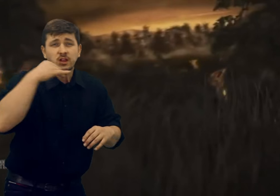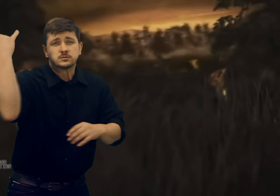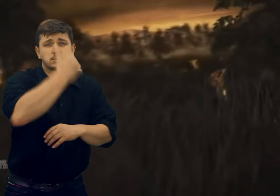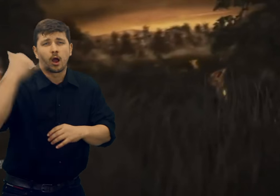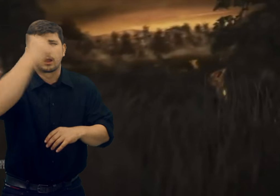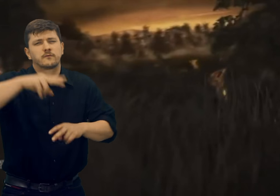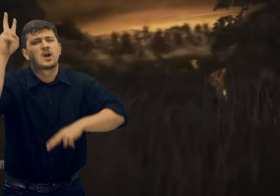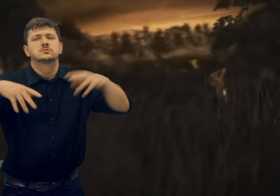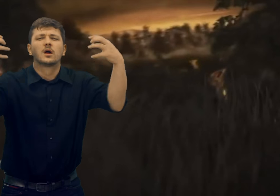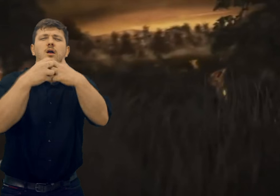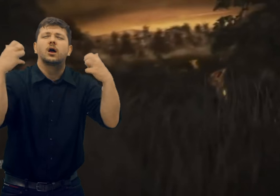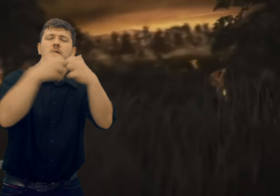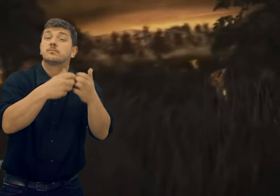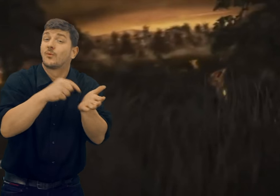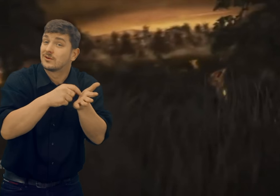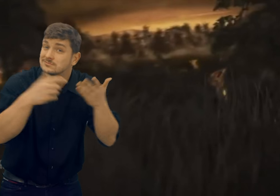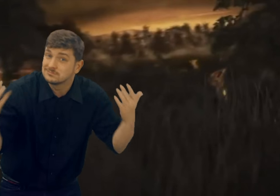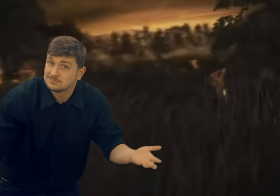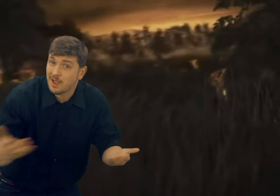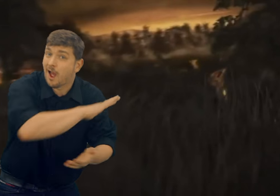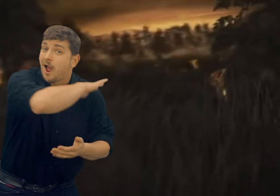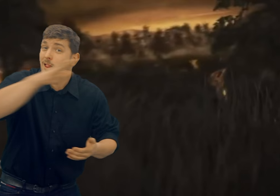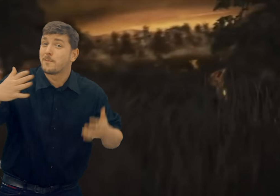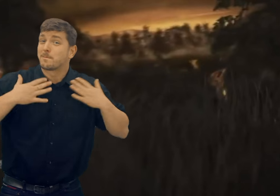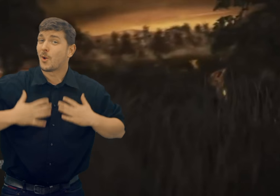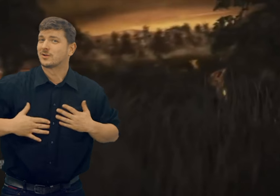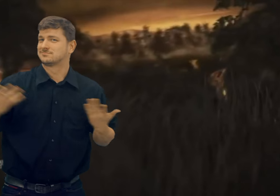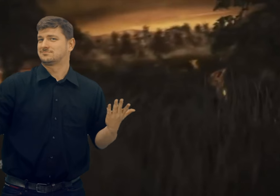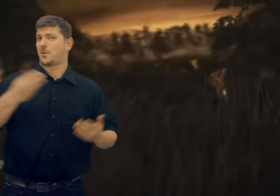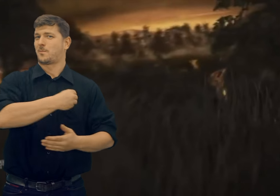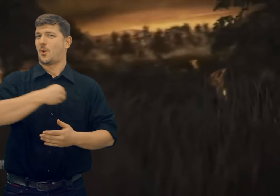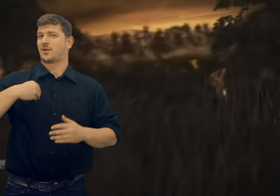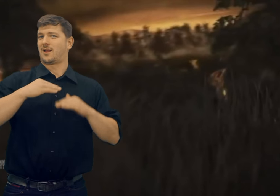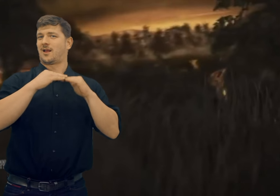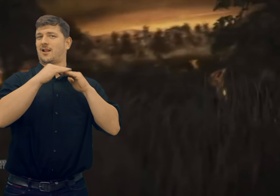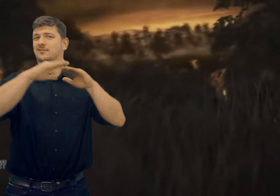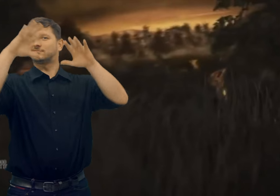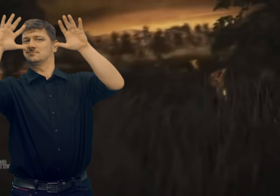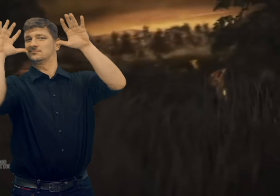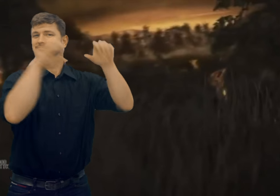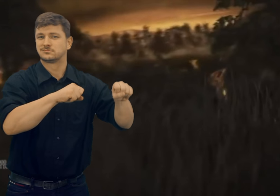Es folgten viele Jahrzehnte von verschiedenen Kriege. Was war der Grund diesmal? Jeder wollte Polen haben!